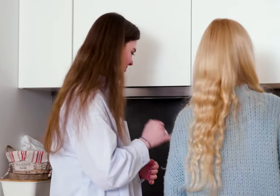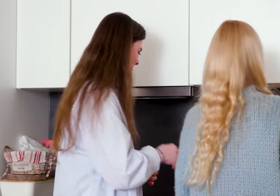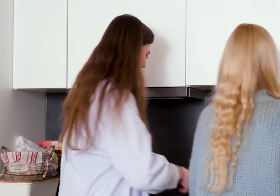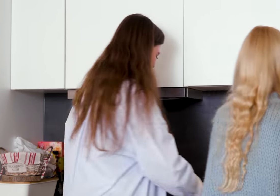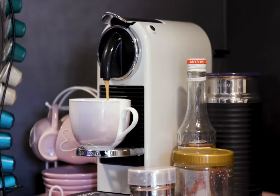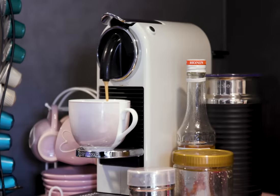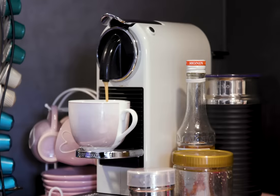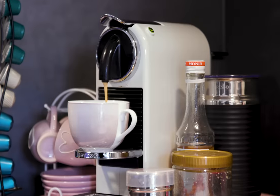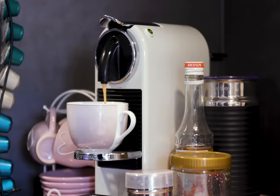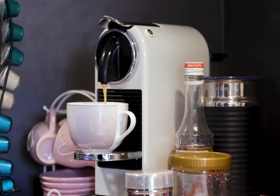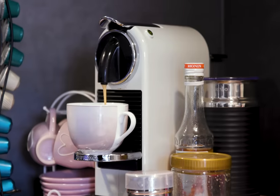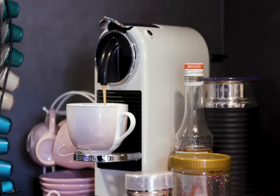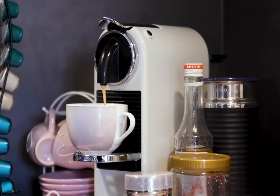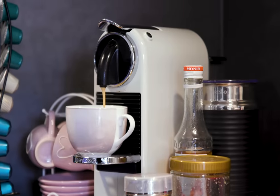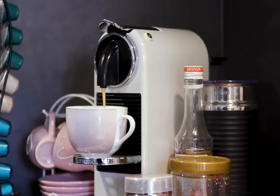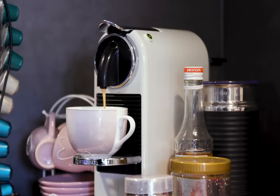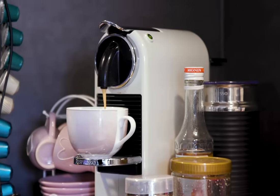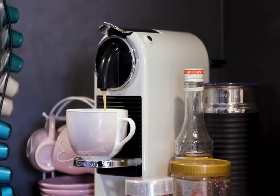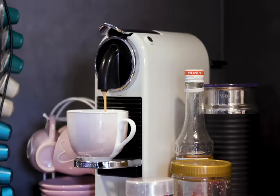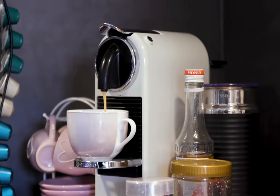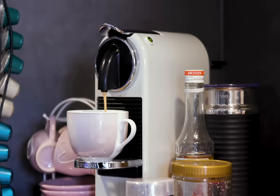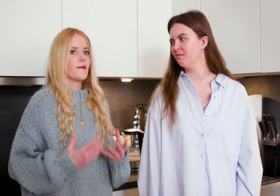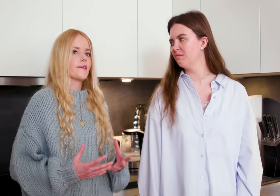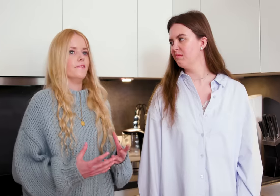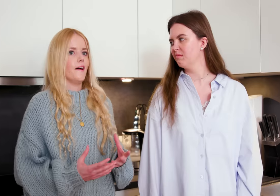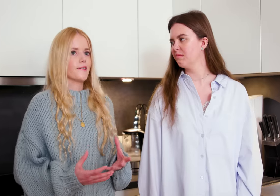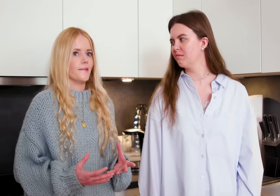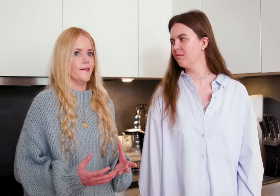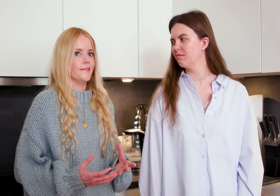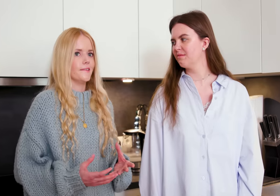Ja, für mich ist die Greta auch so 'n ... Motivator.